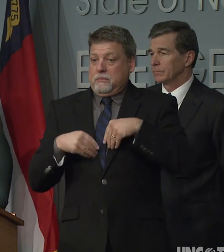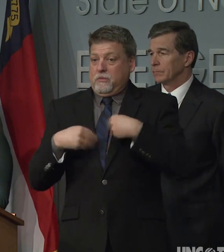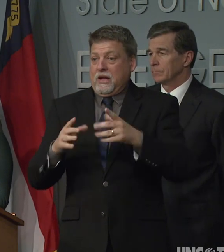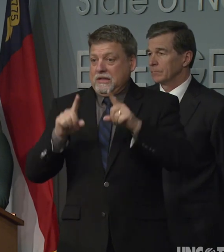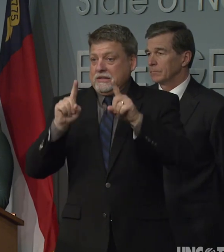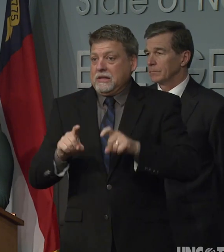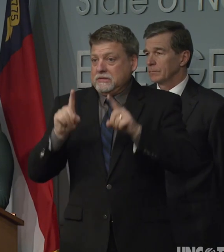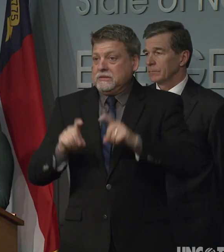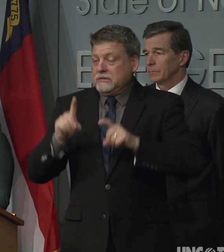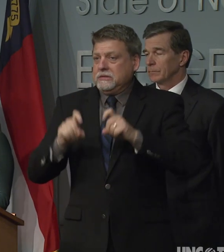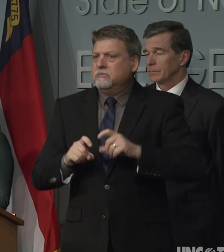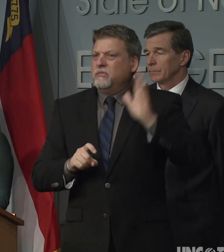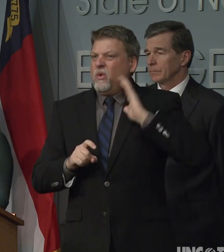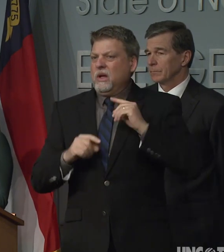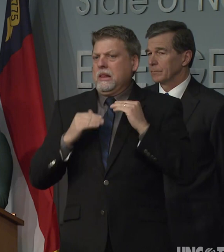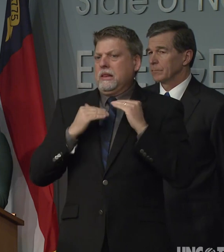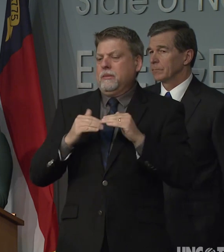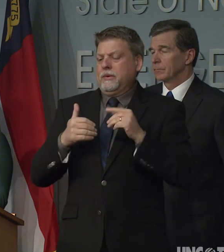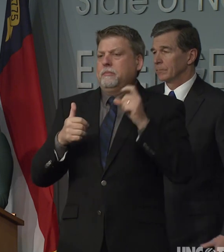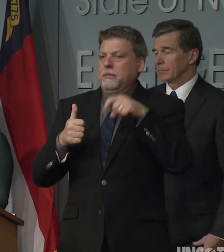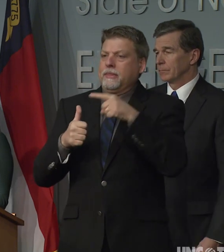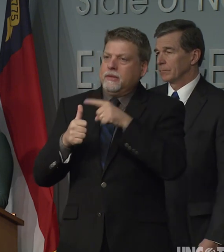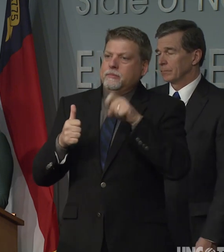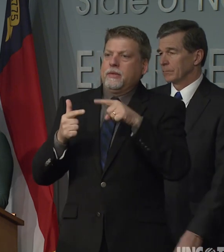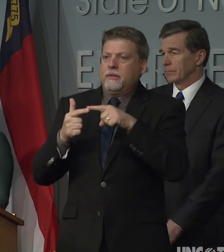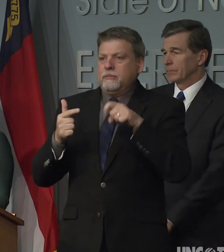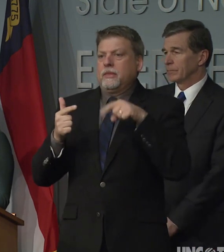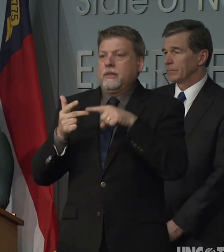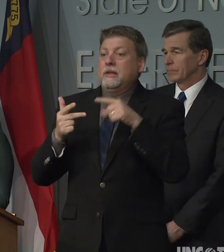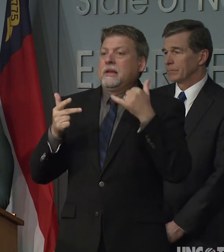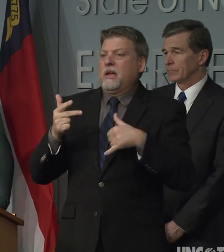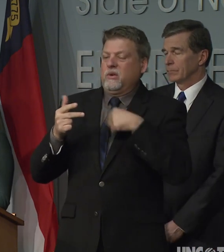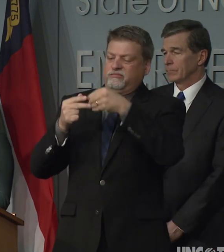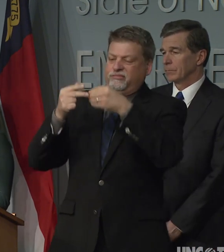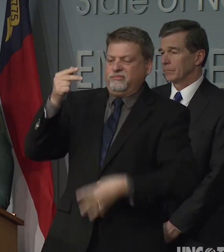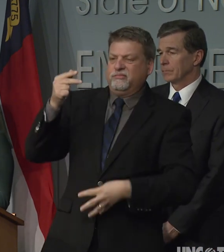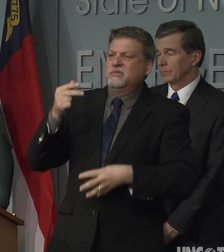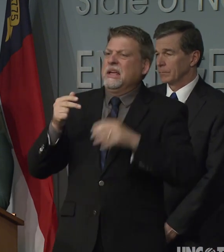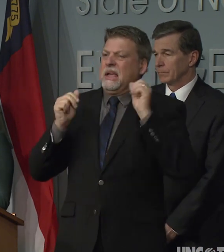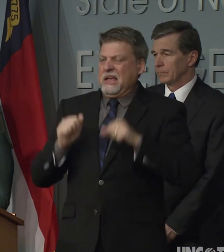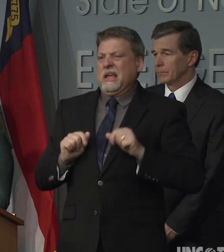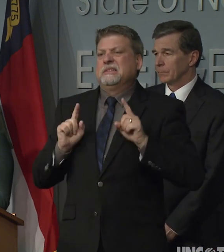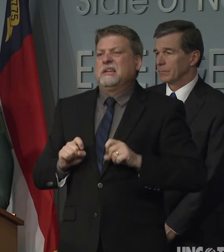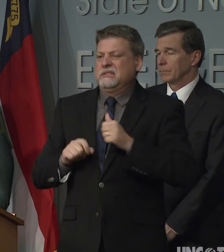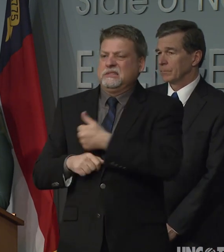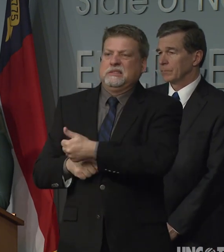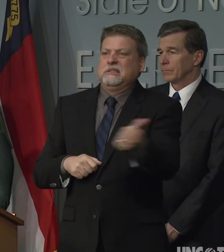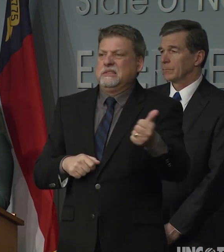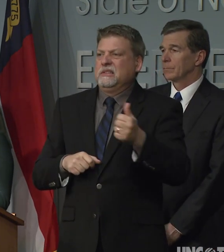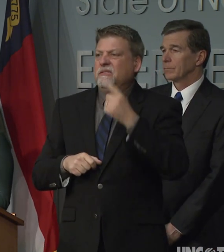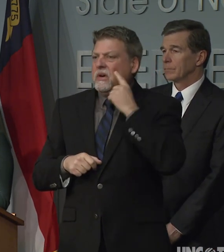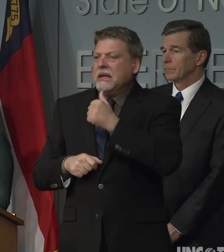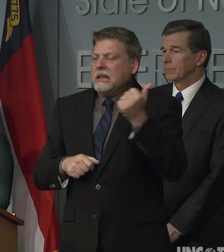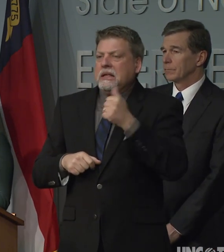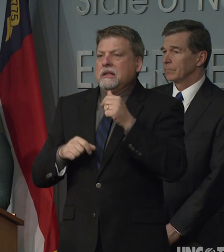Para obtener la propiedad no de decencia. Una será no superamos a principios de esta semana, las criterios que van a